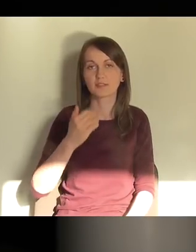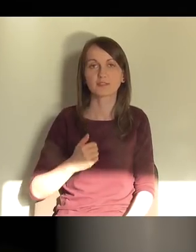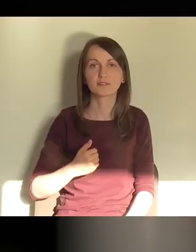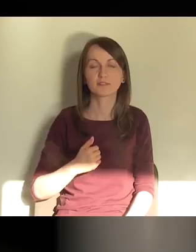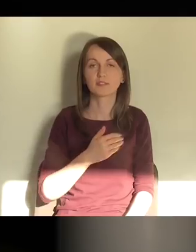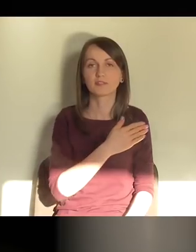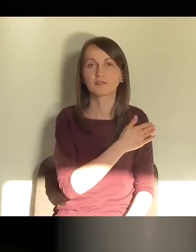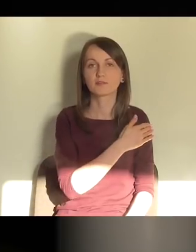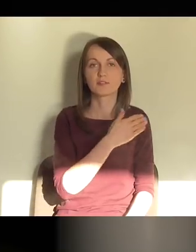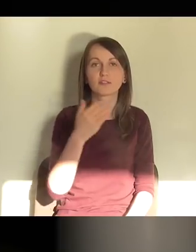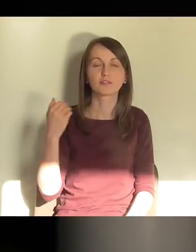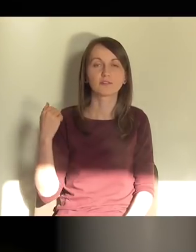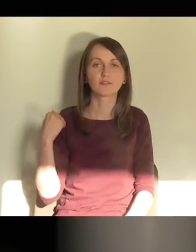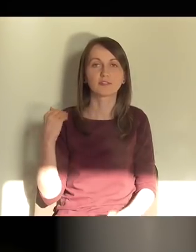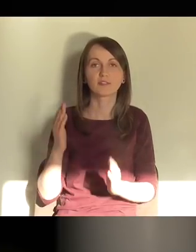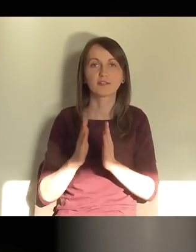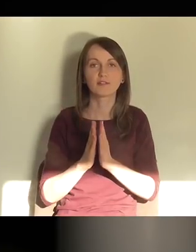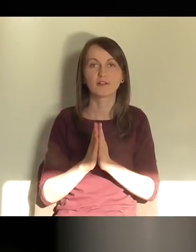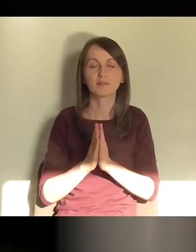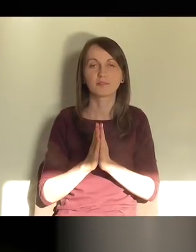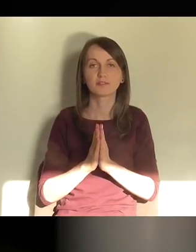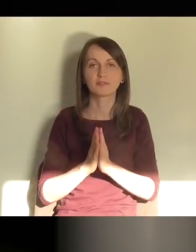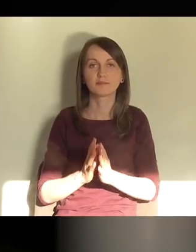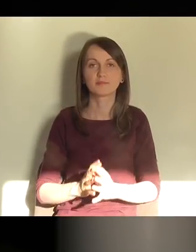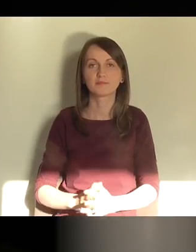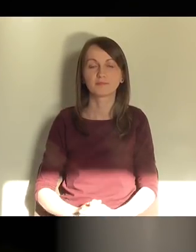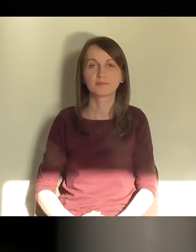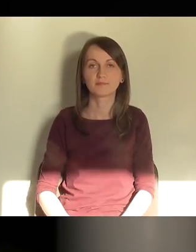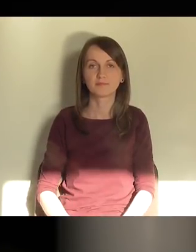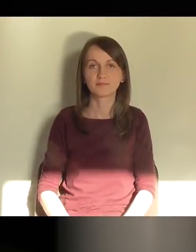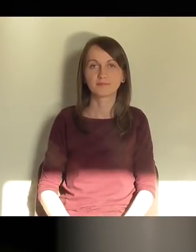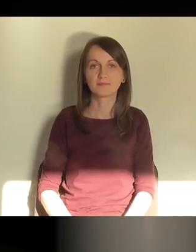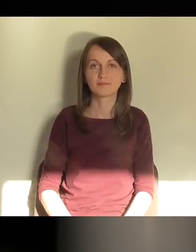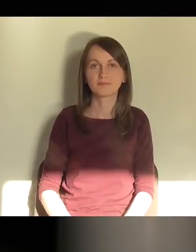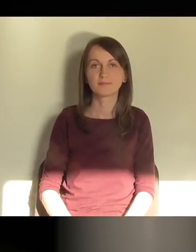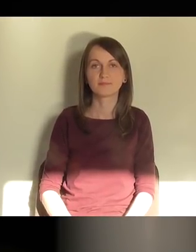W imię Ojca i Syna, i Ducha Świętego. Amen.